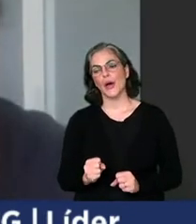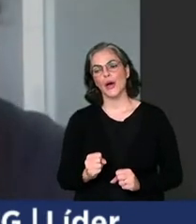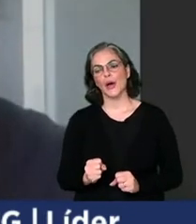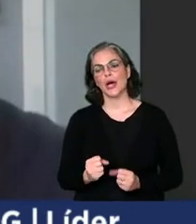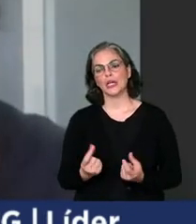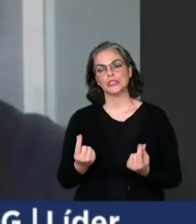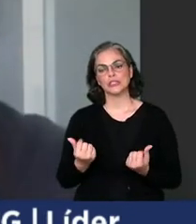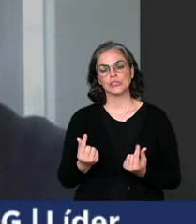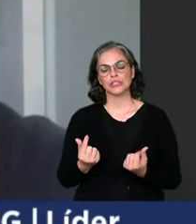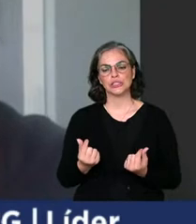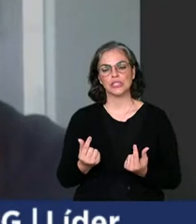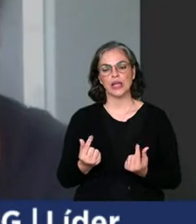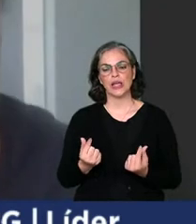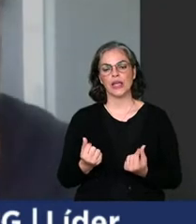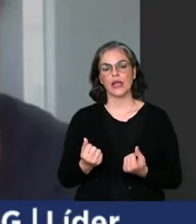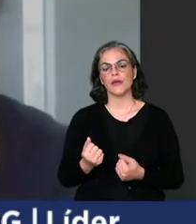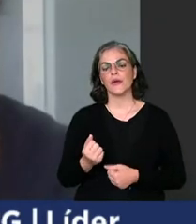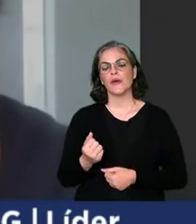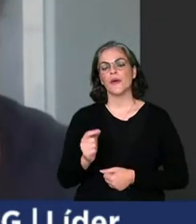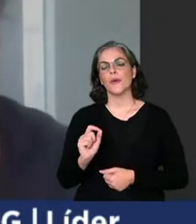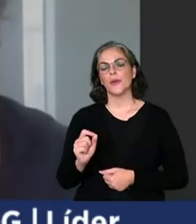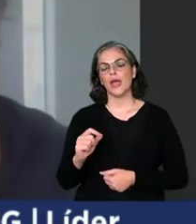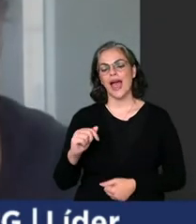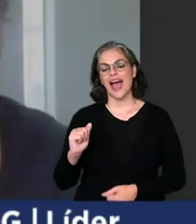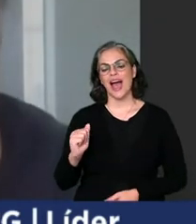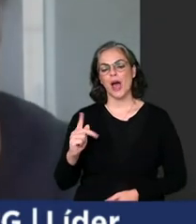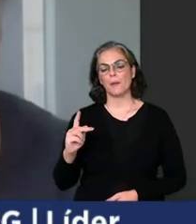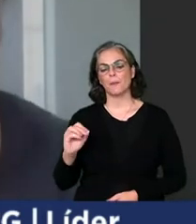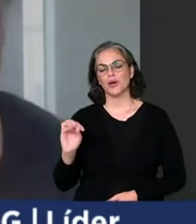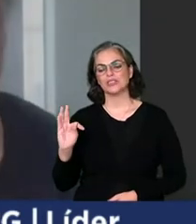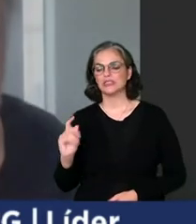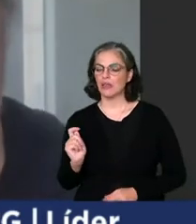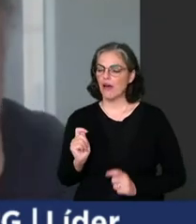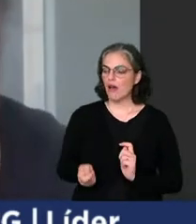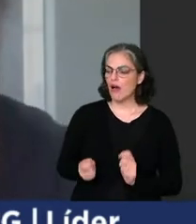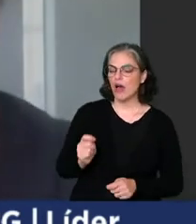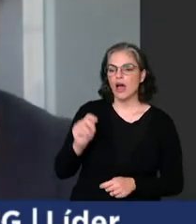PEDIR ENCA ENCAREIDAMENTE AOS COLEGAS. ATÉ O MOMENTO PRESENTE NO NOSSO PAÍS É POSSÍVEL A APOSTA DE CORRIDA DE CAVALO QUE SEM SOMBRA DE